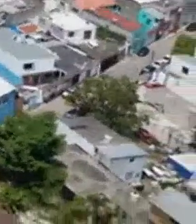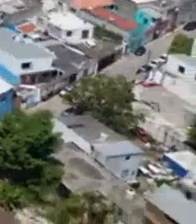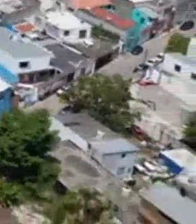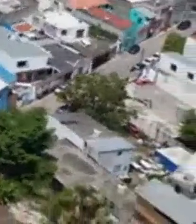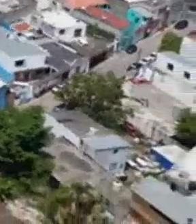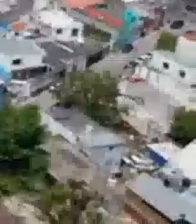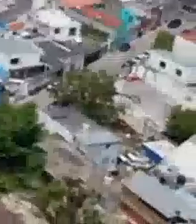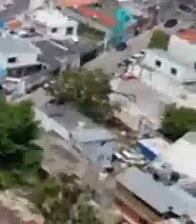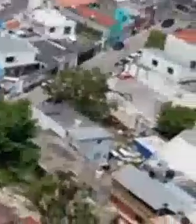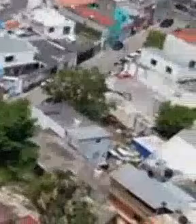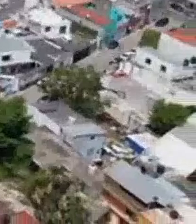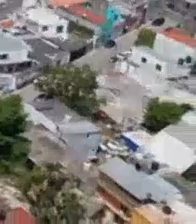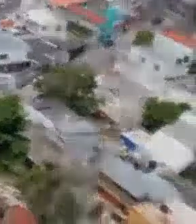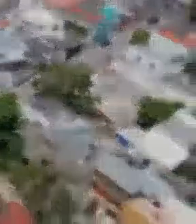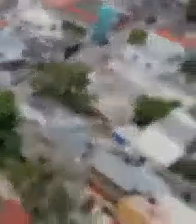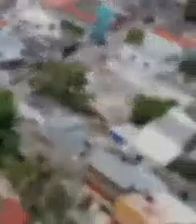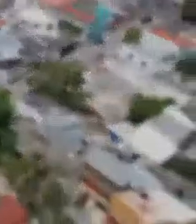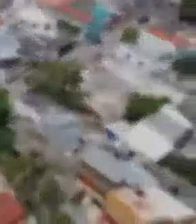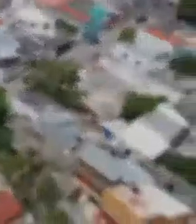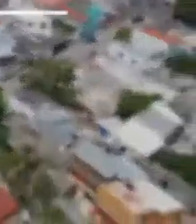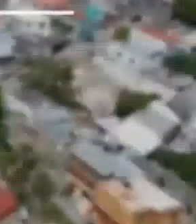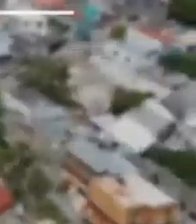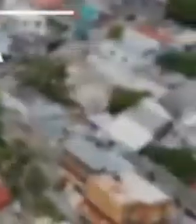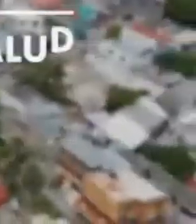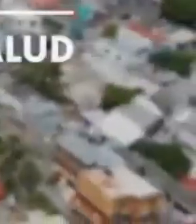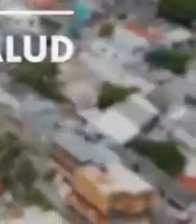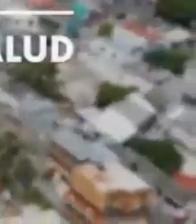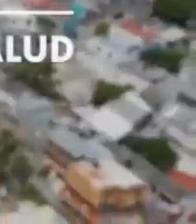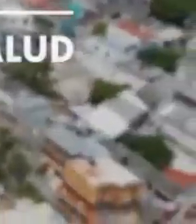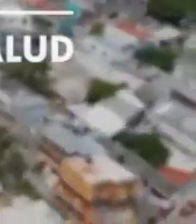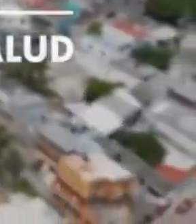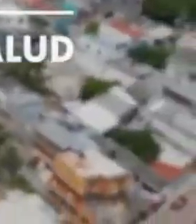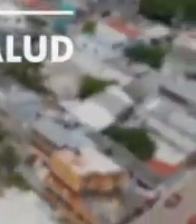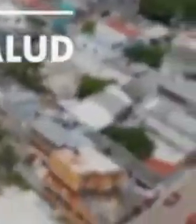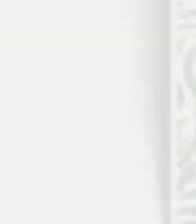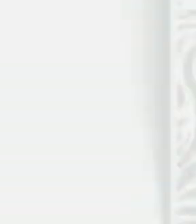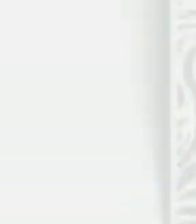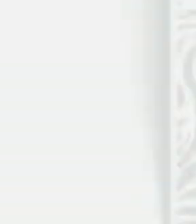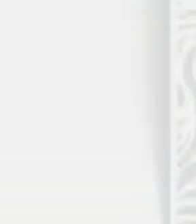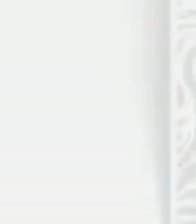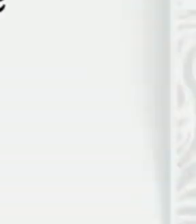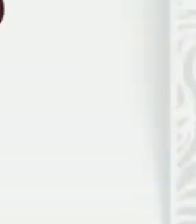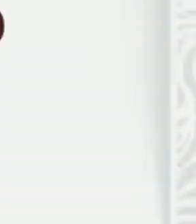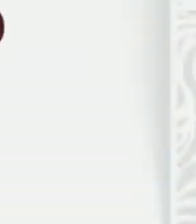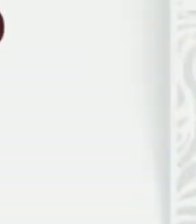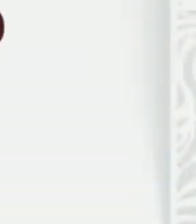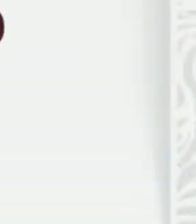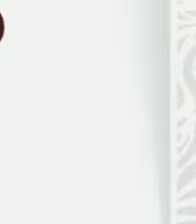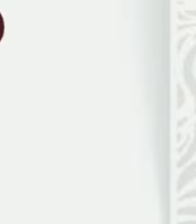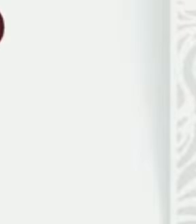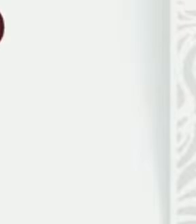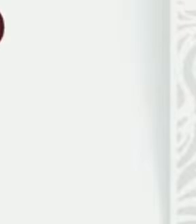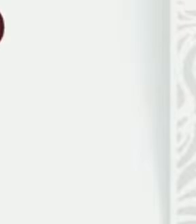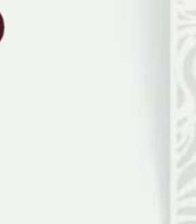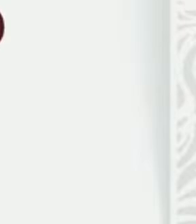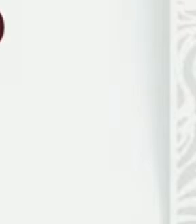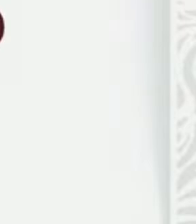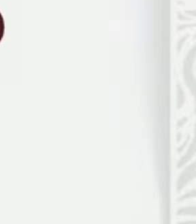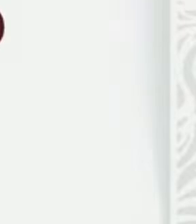garantizar el derecho a la salud para todas las personas en todos los lugares. Gobierno de México.